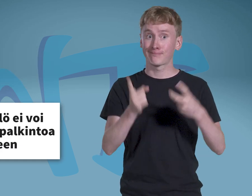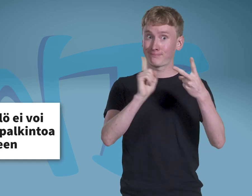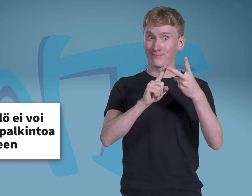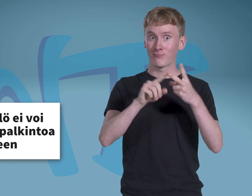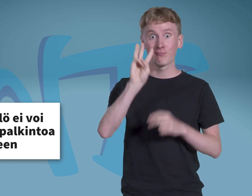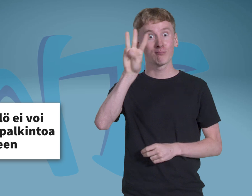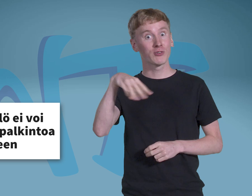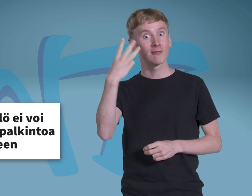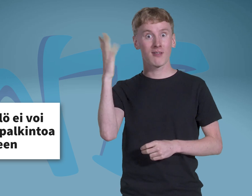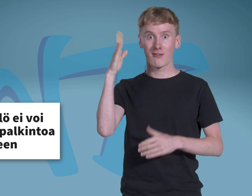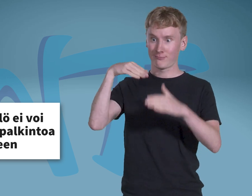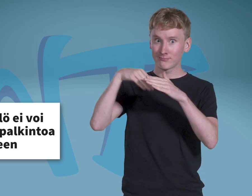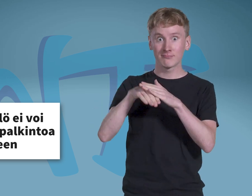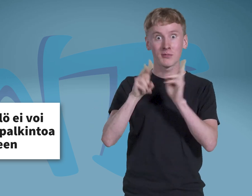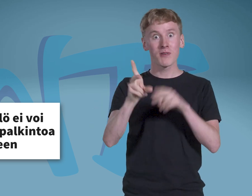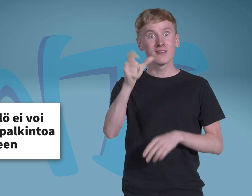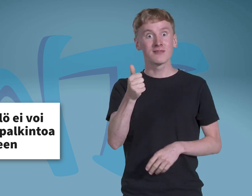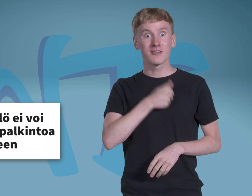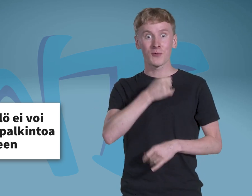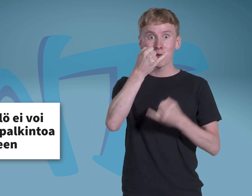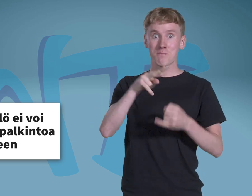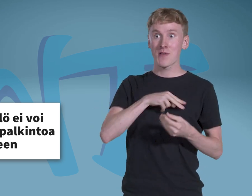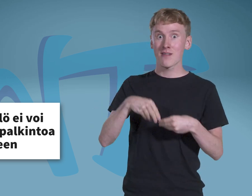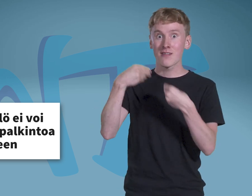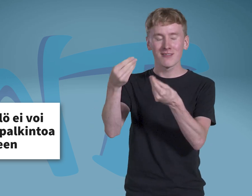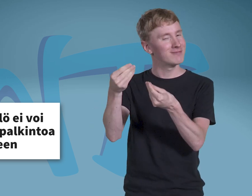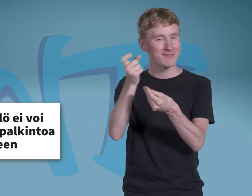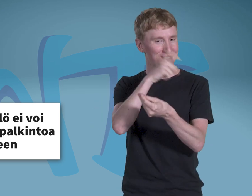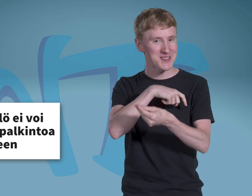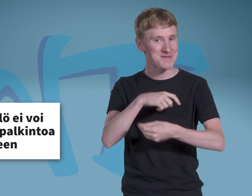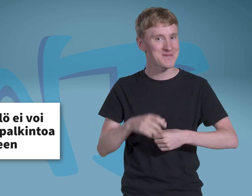Sama henkilö ei voi saada toistamiseen vapaaehtoisen kunniapalkintoa 3 vuoden sisällä edellisestä palkinnosta.